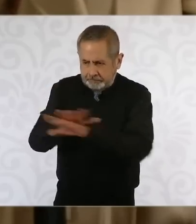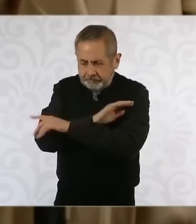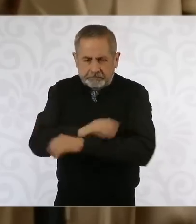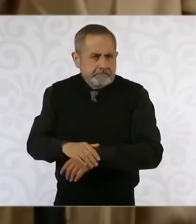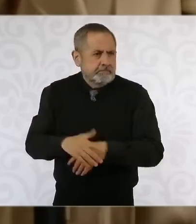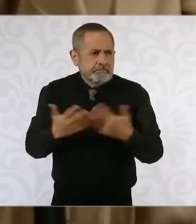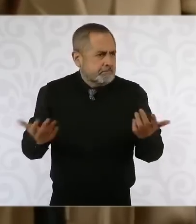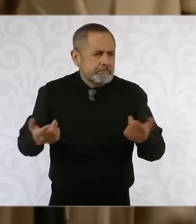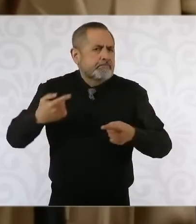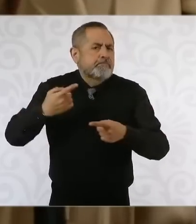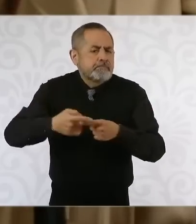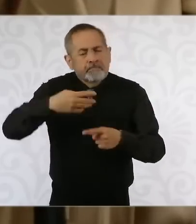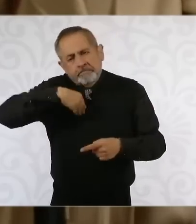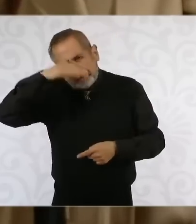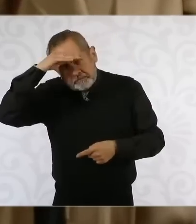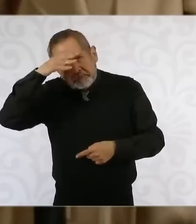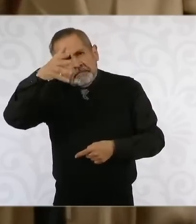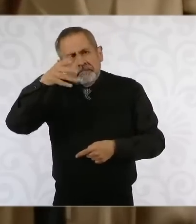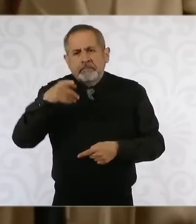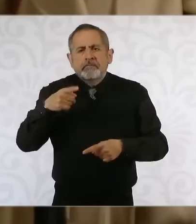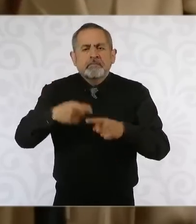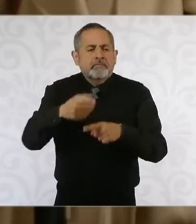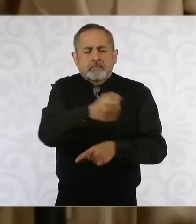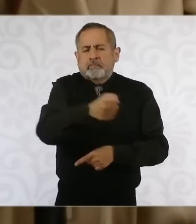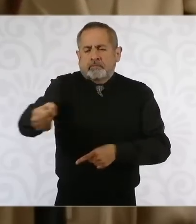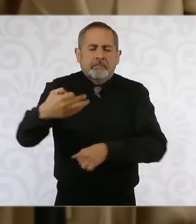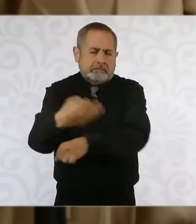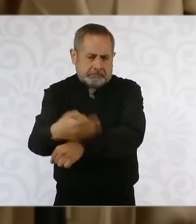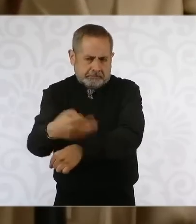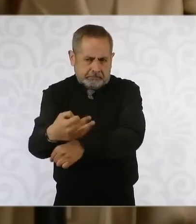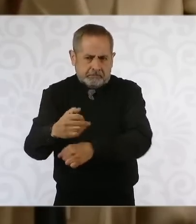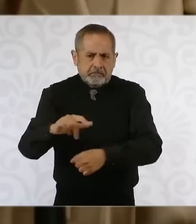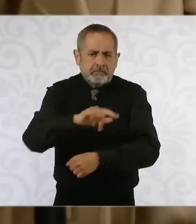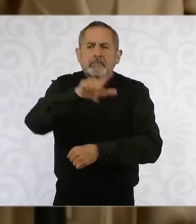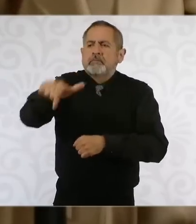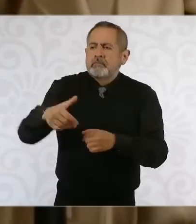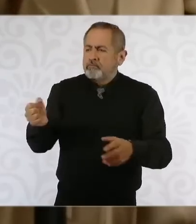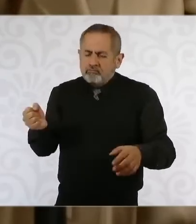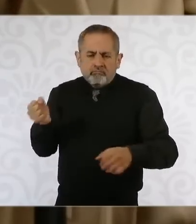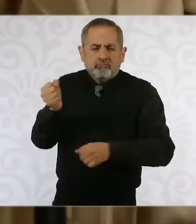llegará Ahorita hay alguien de encargado encargada pero llegará alguien una fiscal